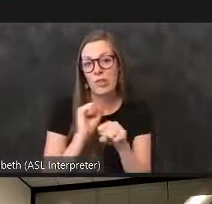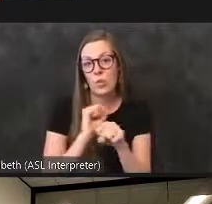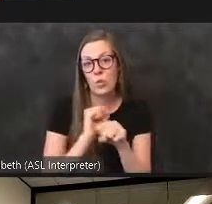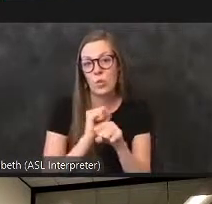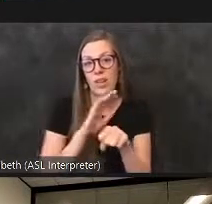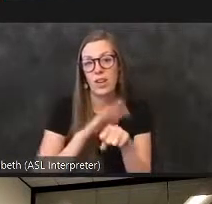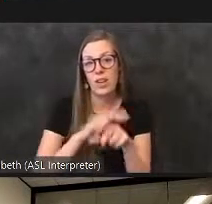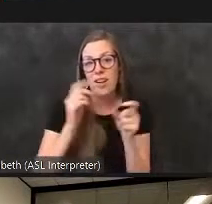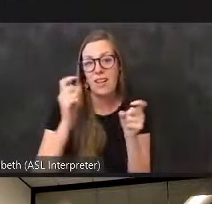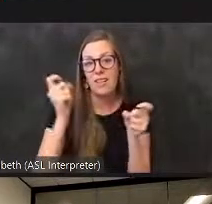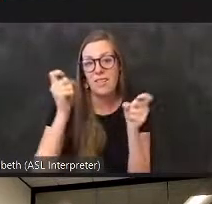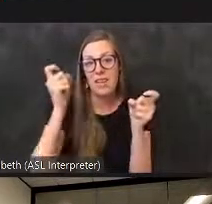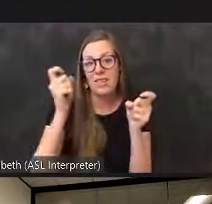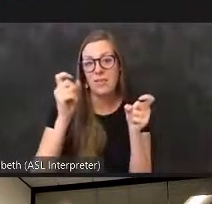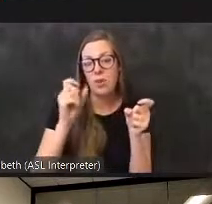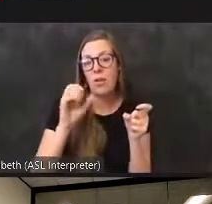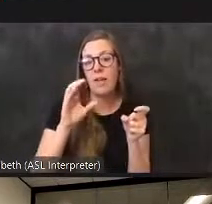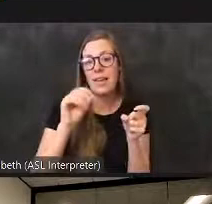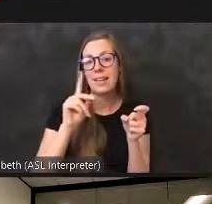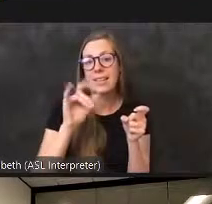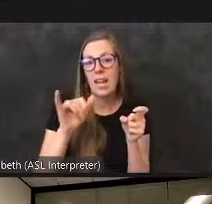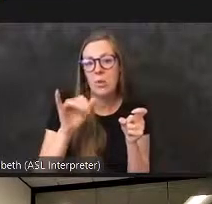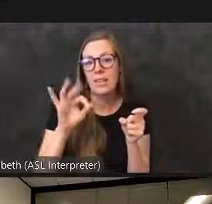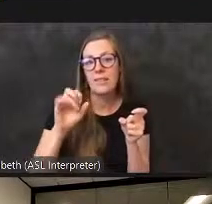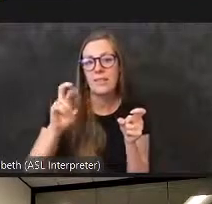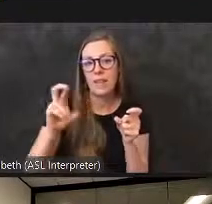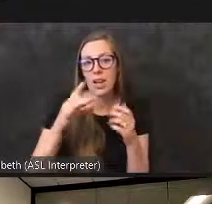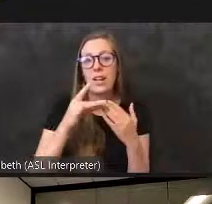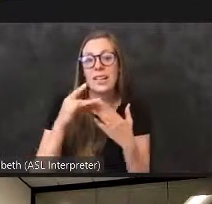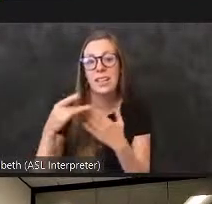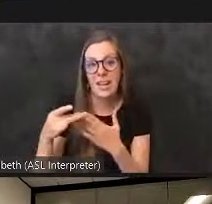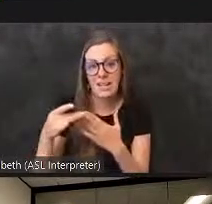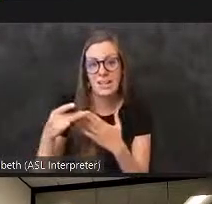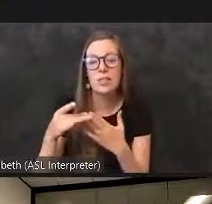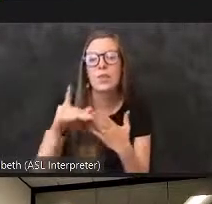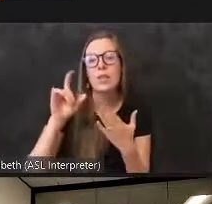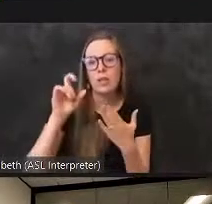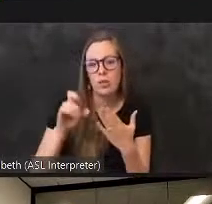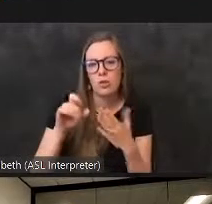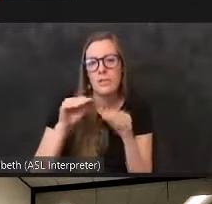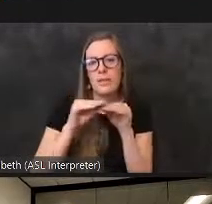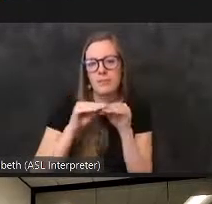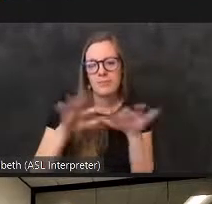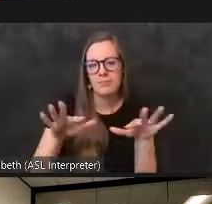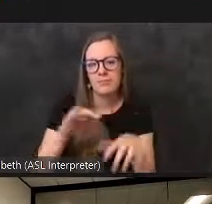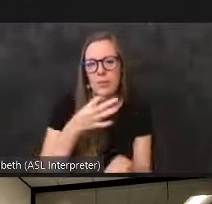trabajando en un festival y las guías de la feria estatal.